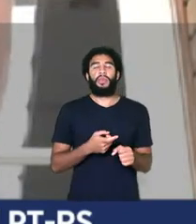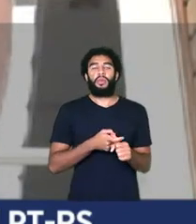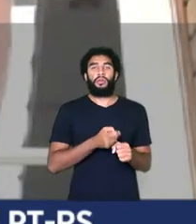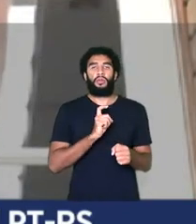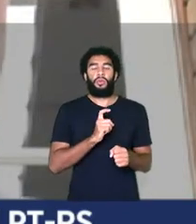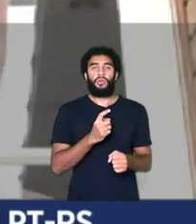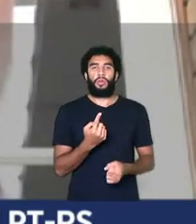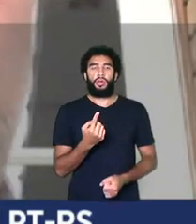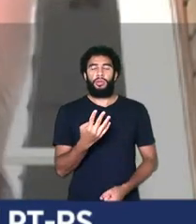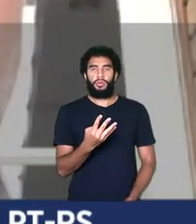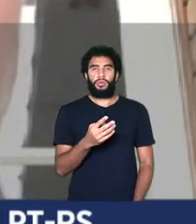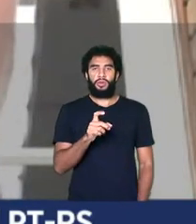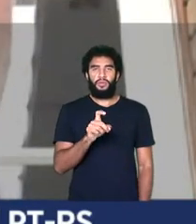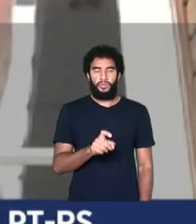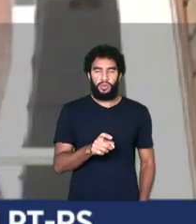2021. ESTE LUCRO É 14% MAIOR